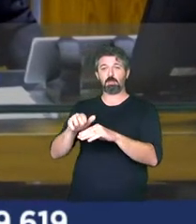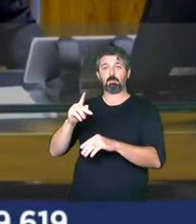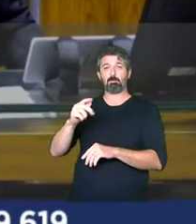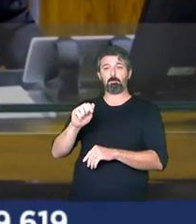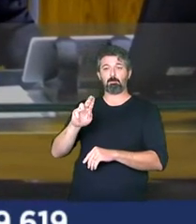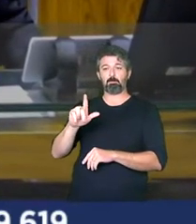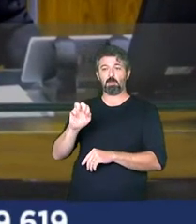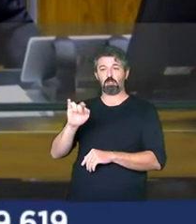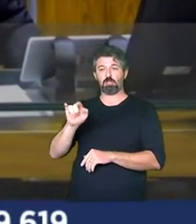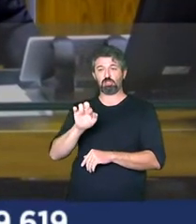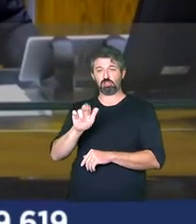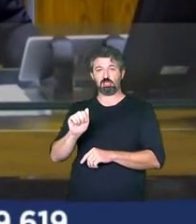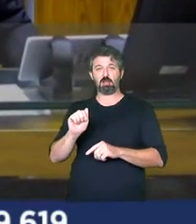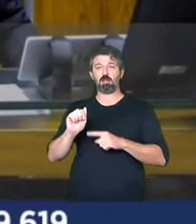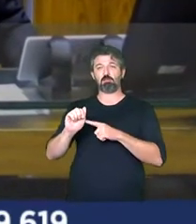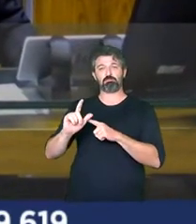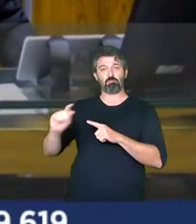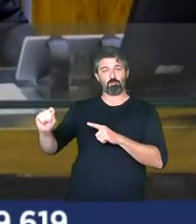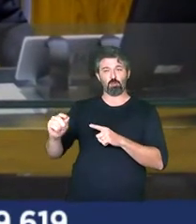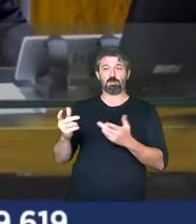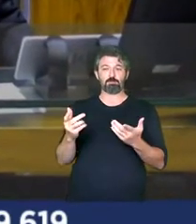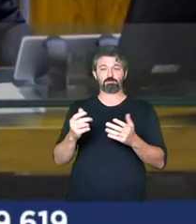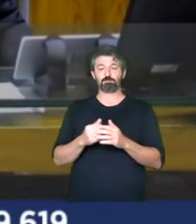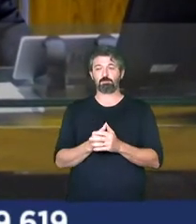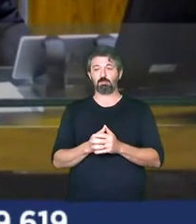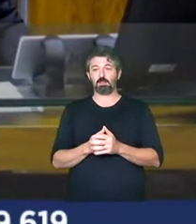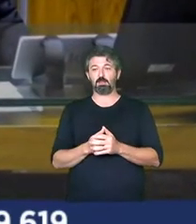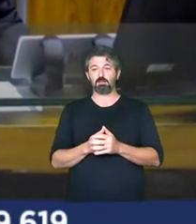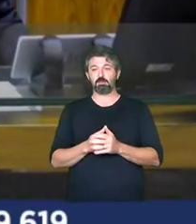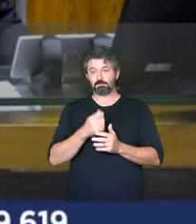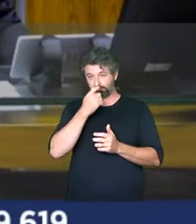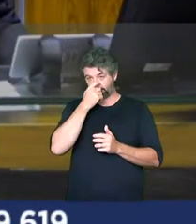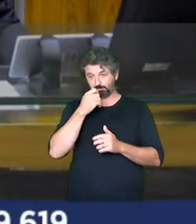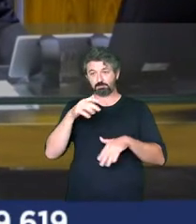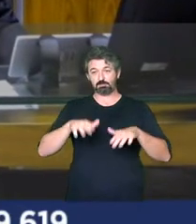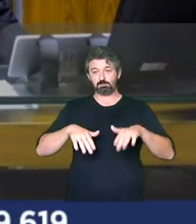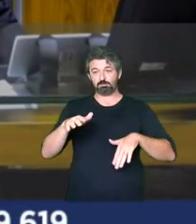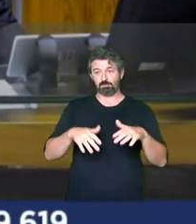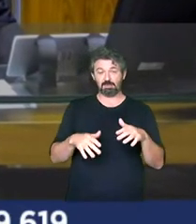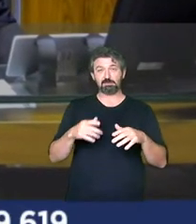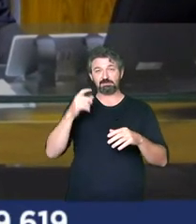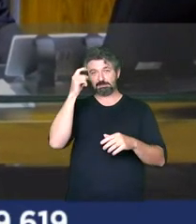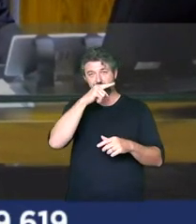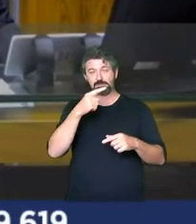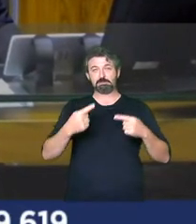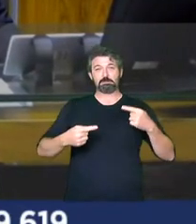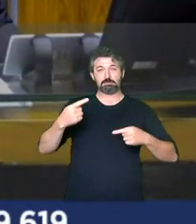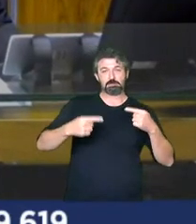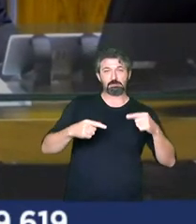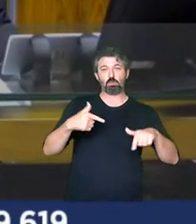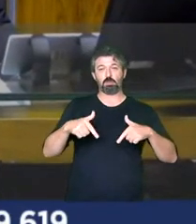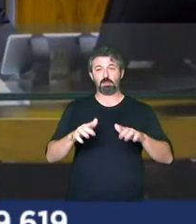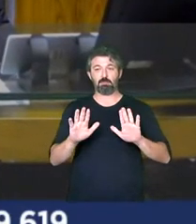AO DEPUTADO... ELI BORGES E TAMBÉM AO DEPUTADO PAULO TEIXEIRA QUE JÁ NÃO ESTÁ NO PLENÁRIO EM ALGUNS MOMENTOS TEMOS A DIFICULDADE DA CONDUÇÃO DOS TRABALHOS,